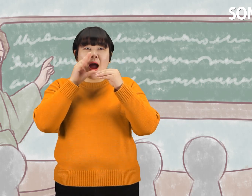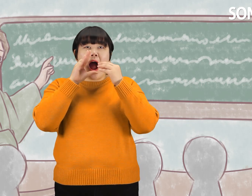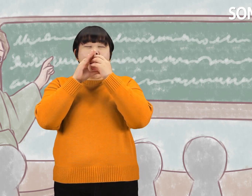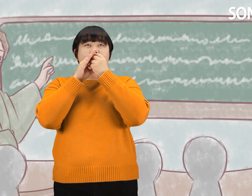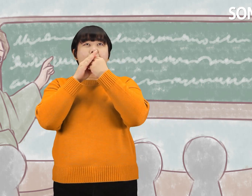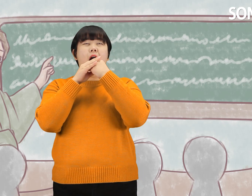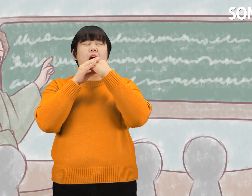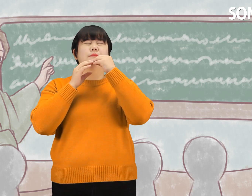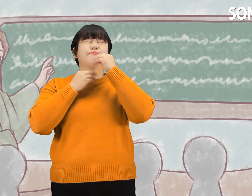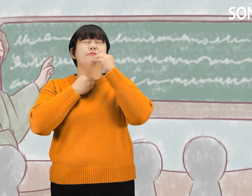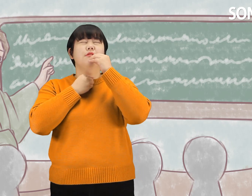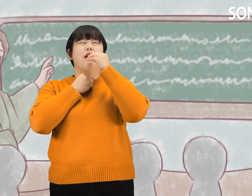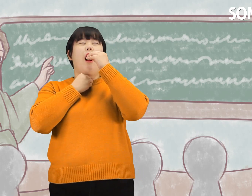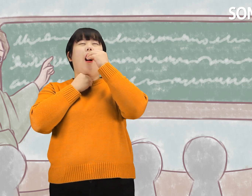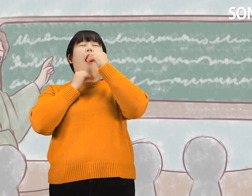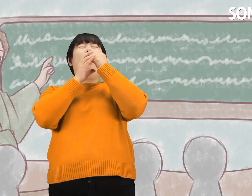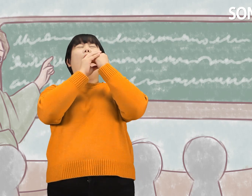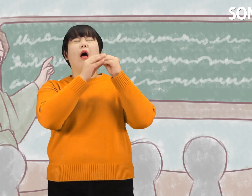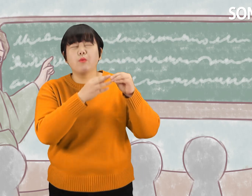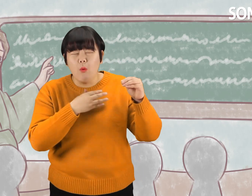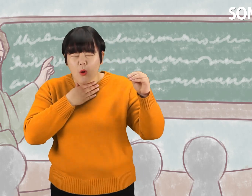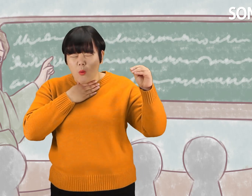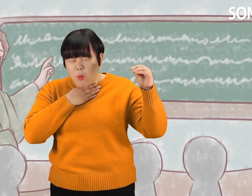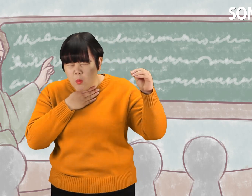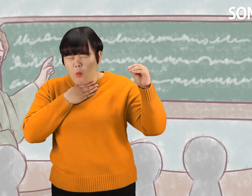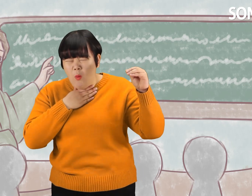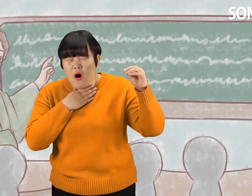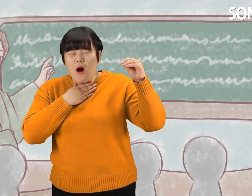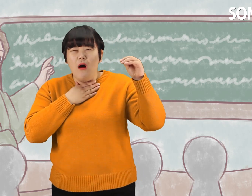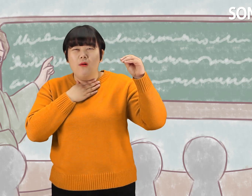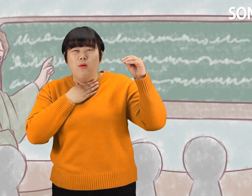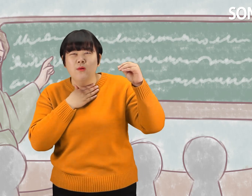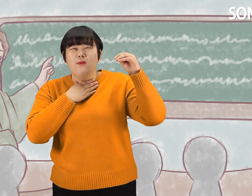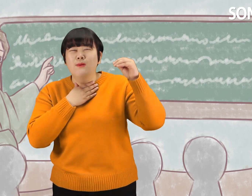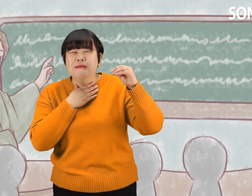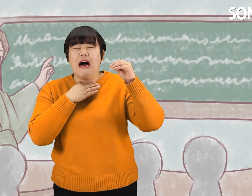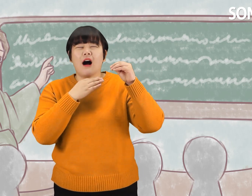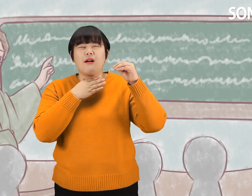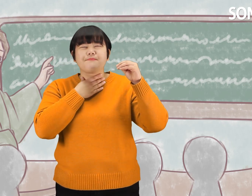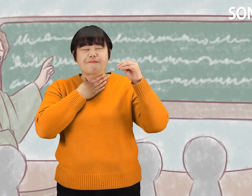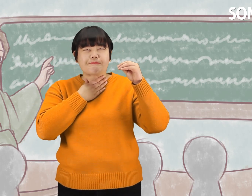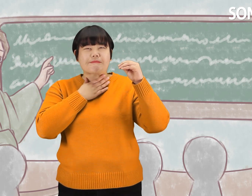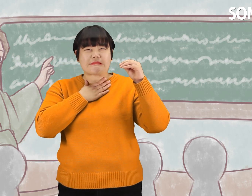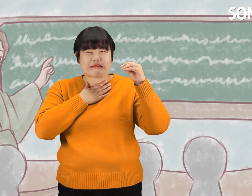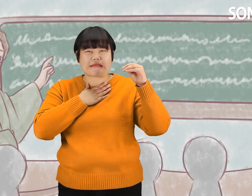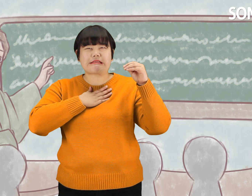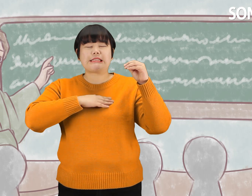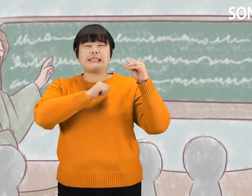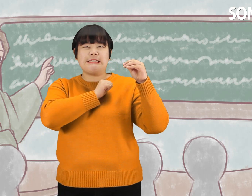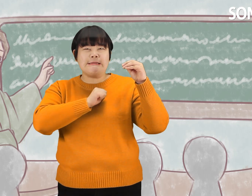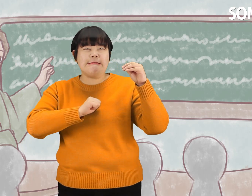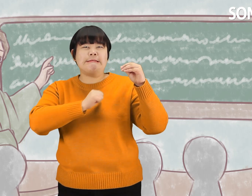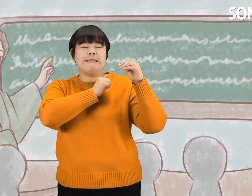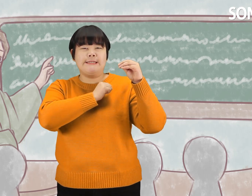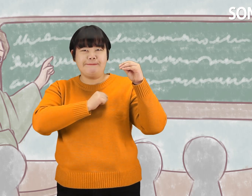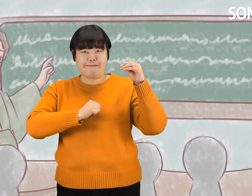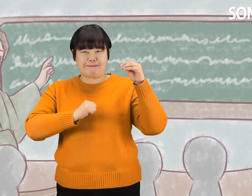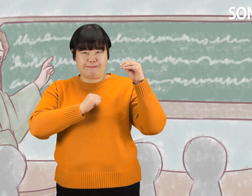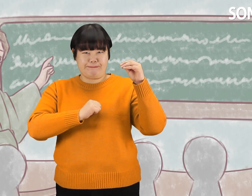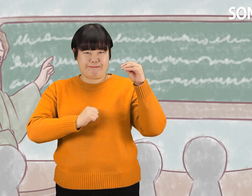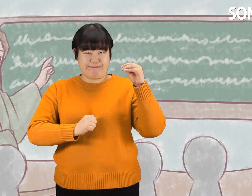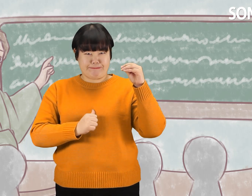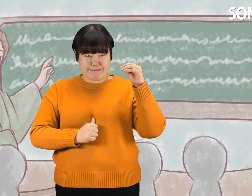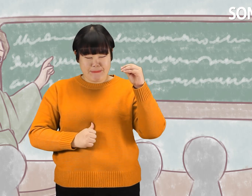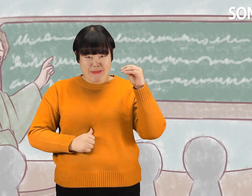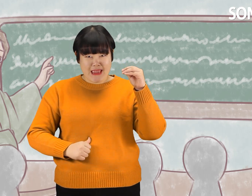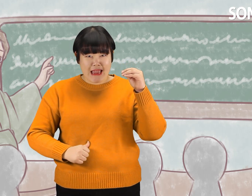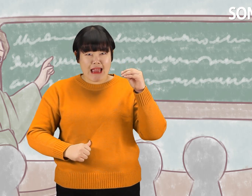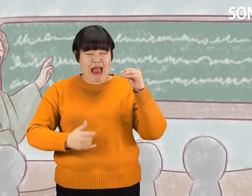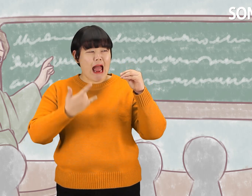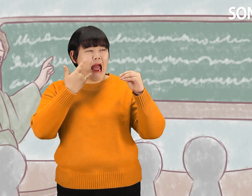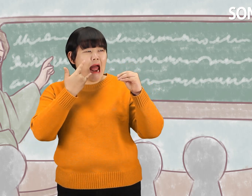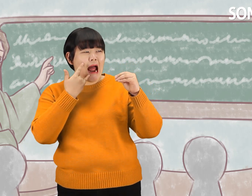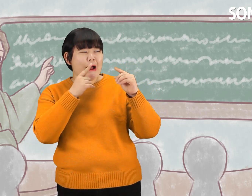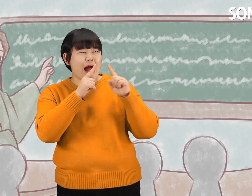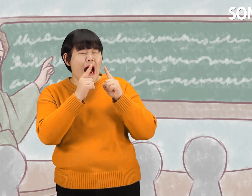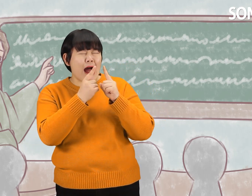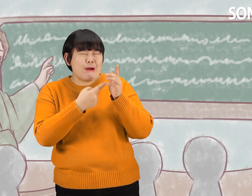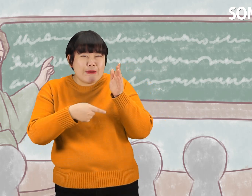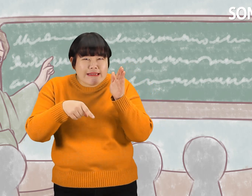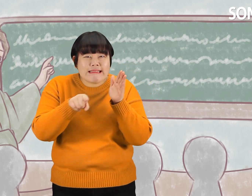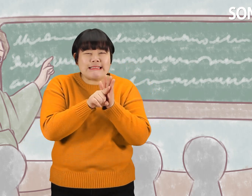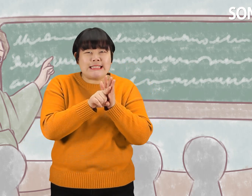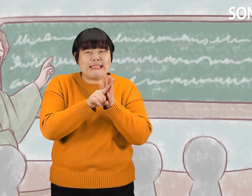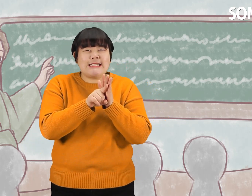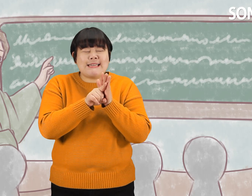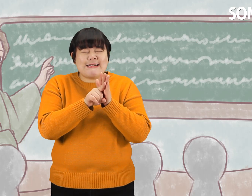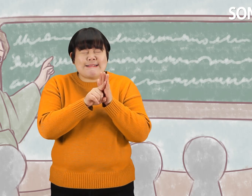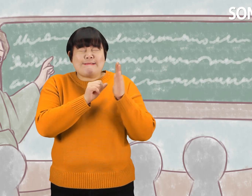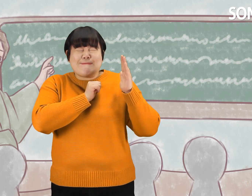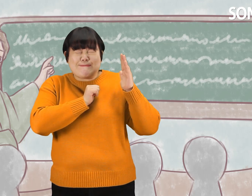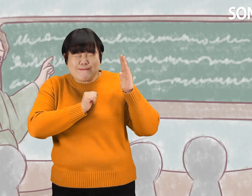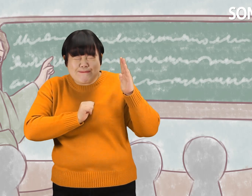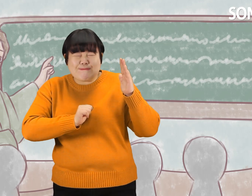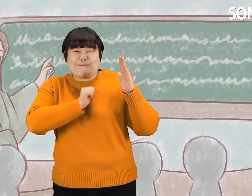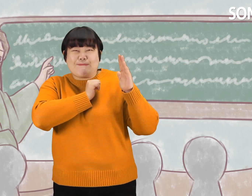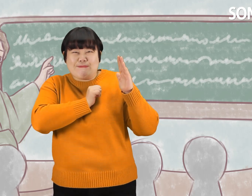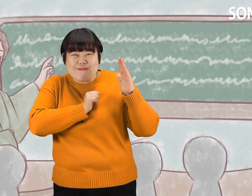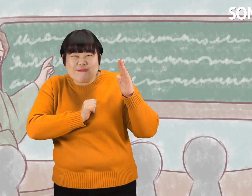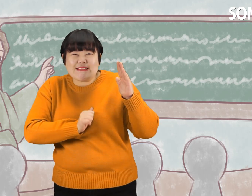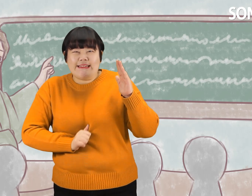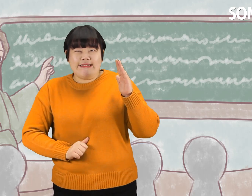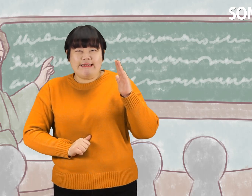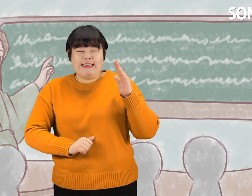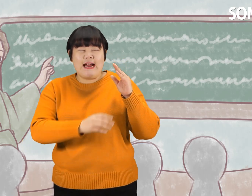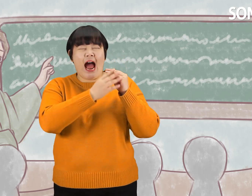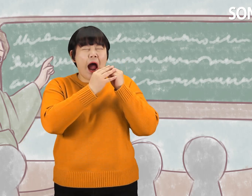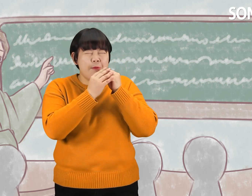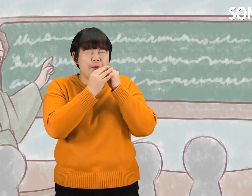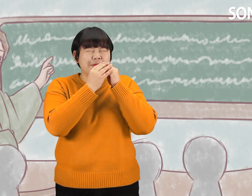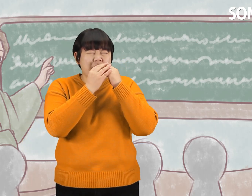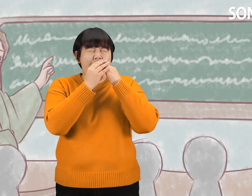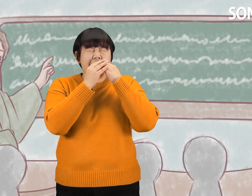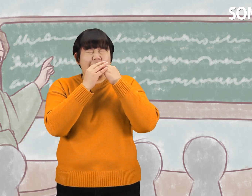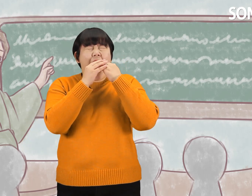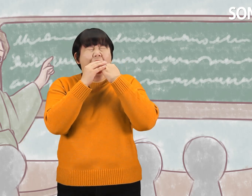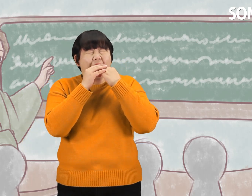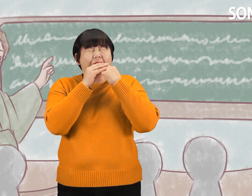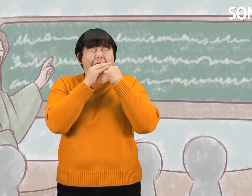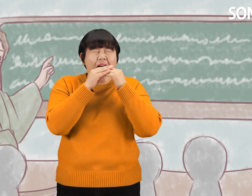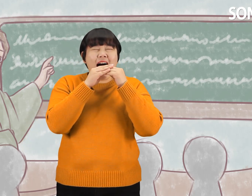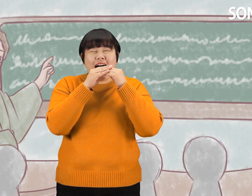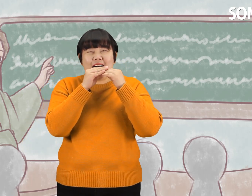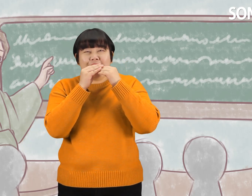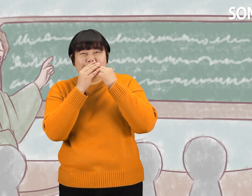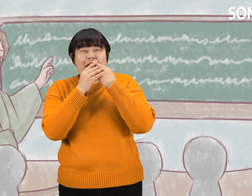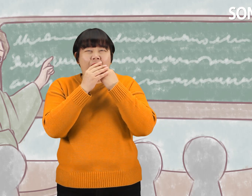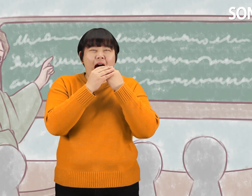口の中でヘレンの手が入ってくることがつらい時もあったが、どのようにしてでもヘレンが言うことができるようにしなければならないという気持ちでこらえ耐えた。